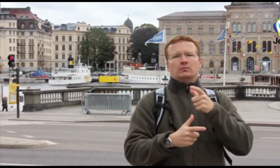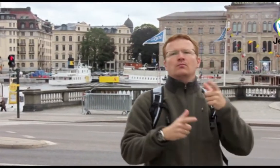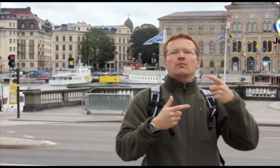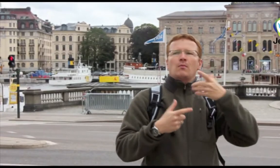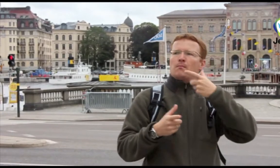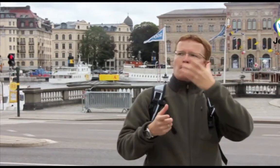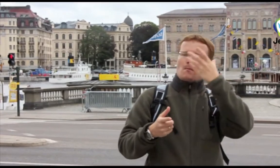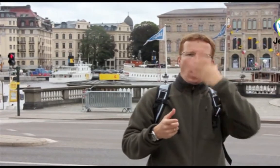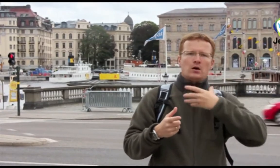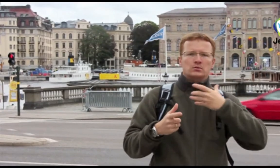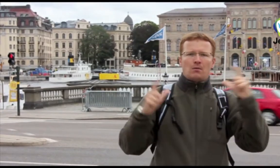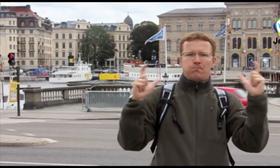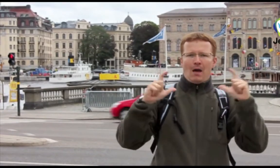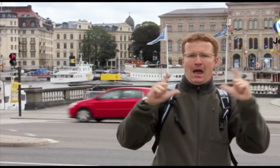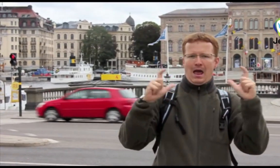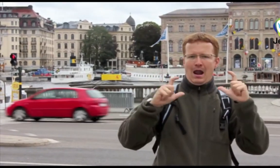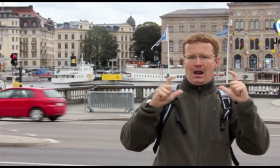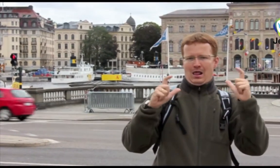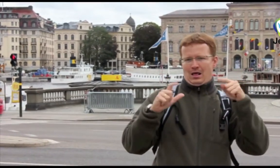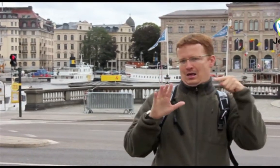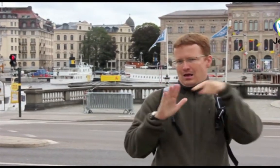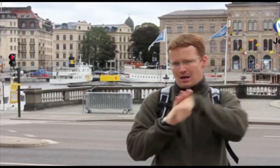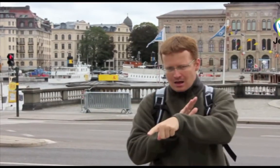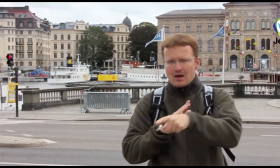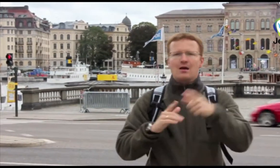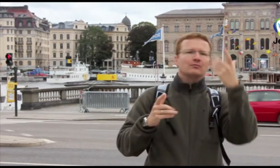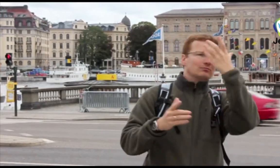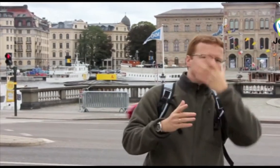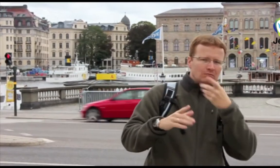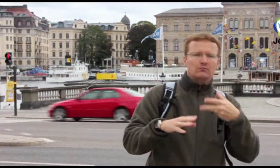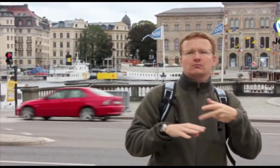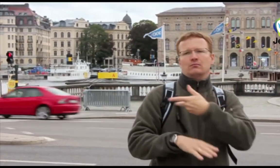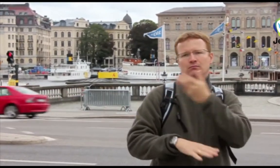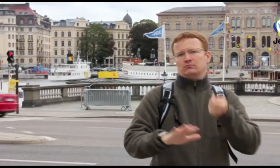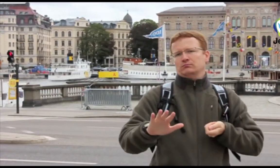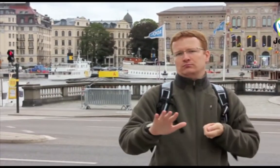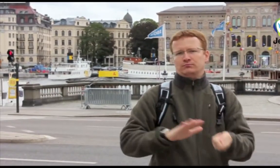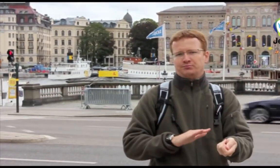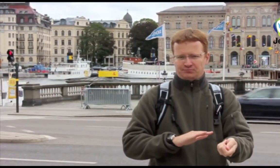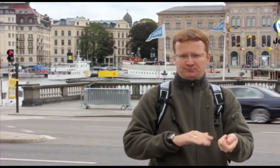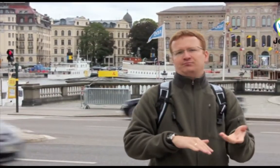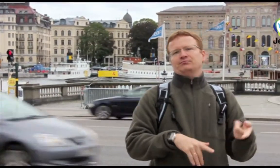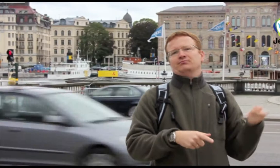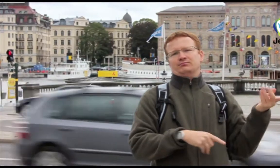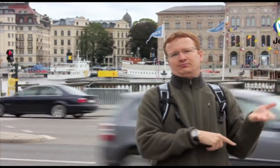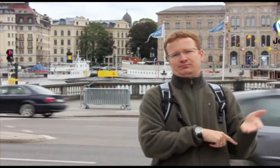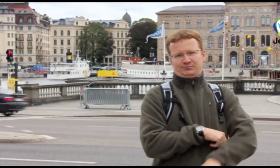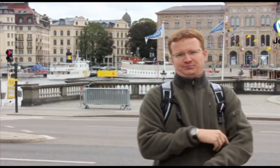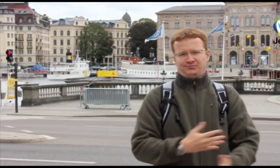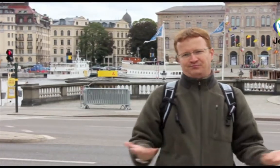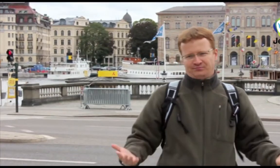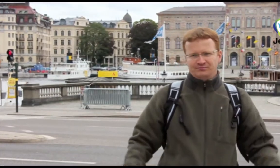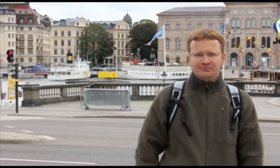Egy maszkabálon megkéselték őt, meg is halt.